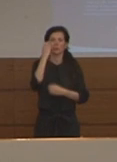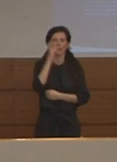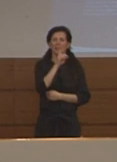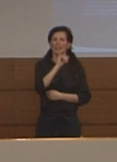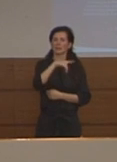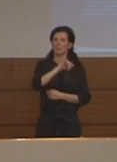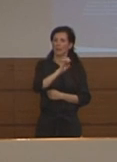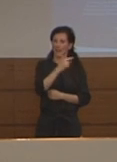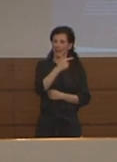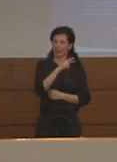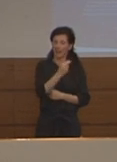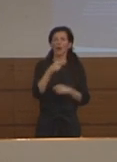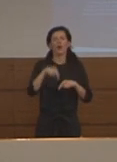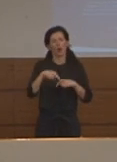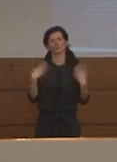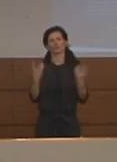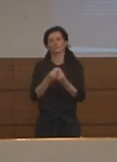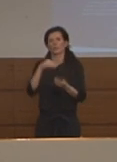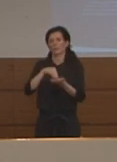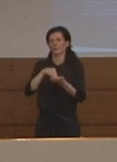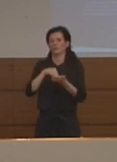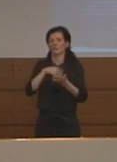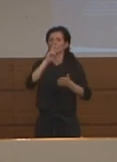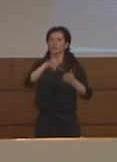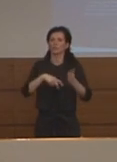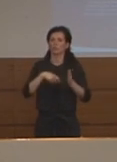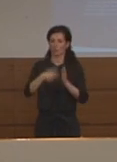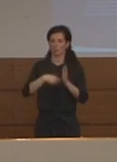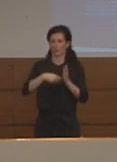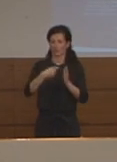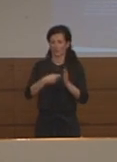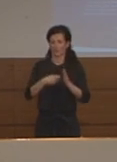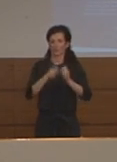anche oggi ci assiste nel corso di questa comunicazione.